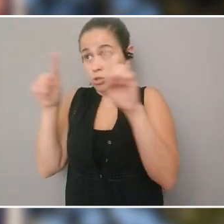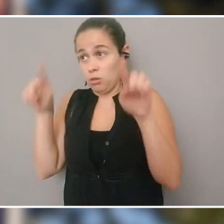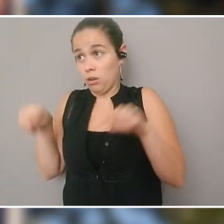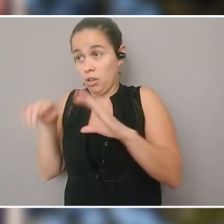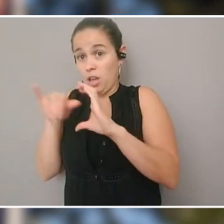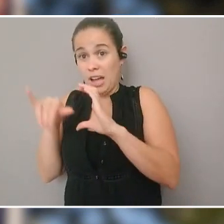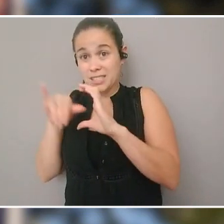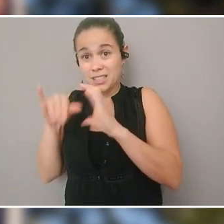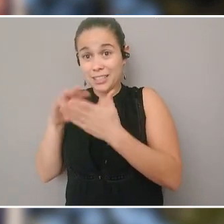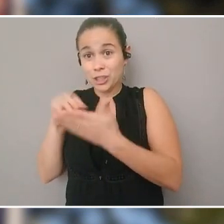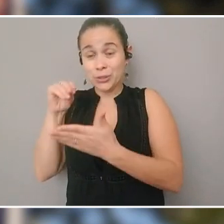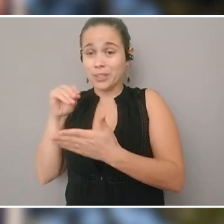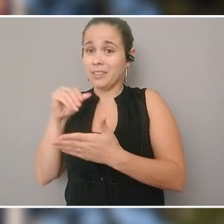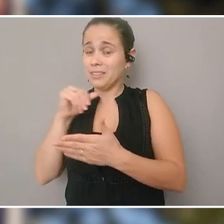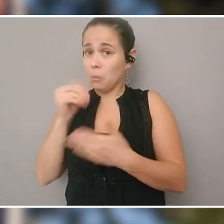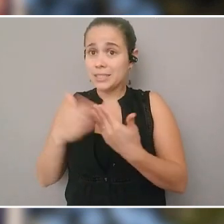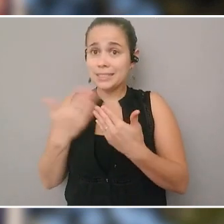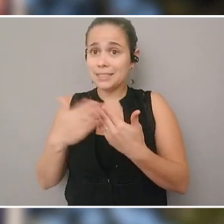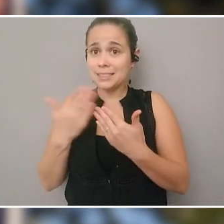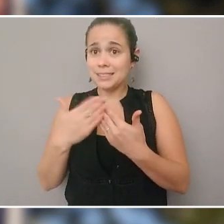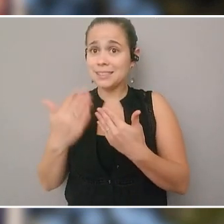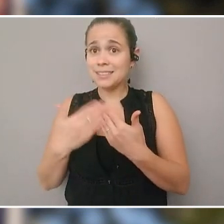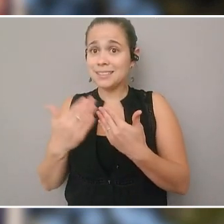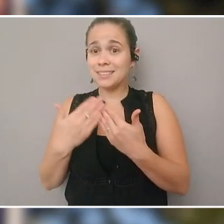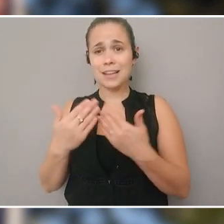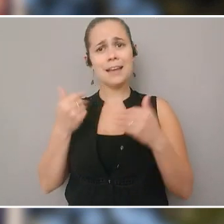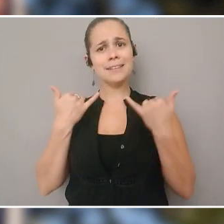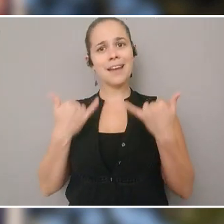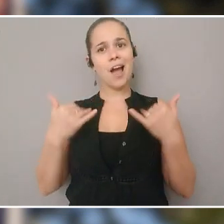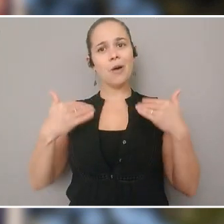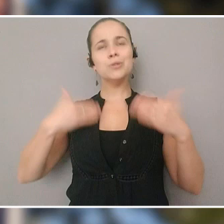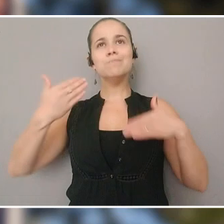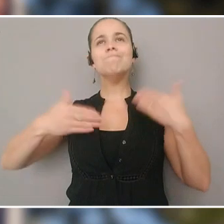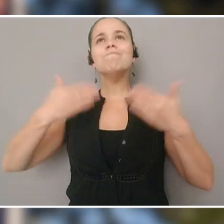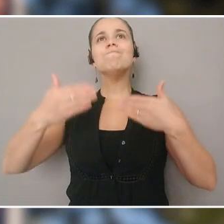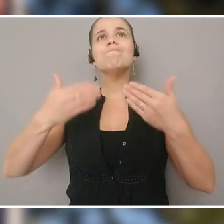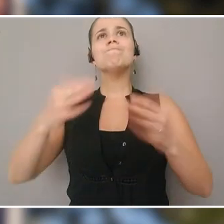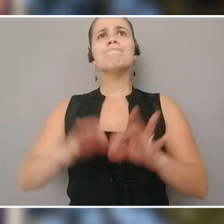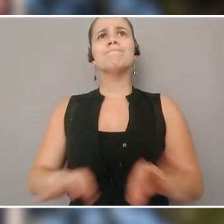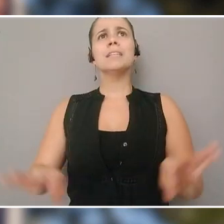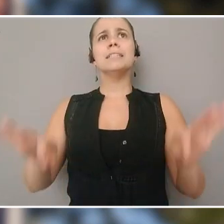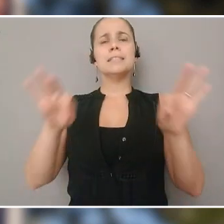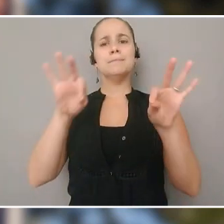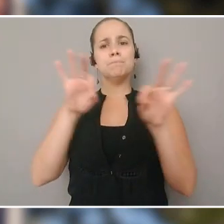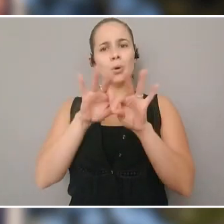fácil. A medida que avanzen es